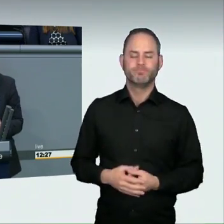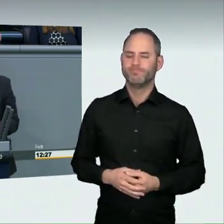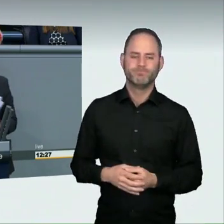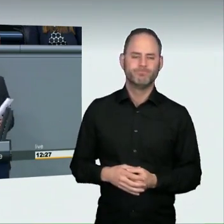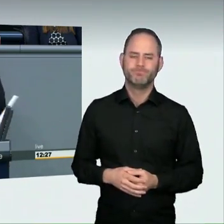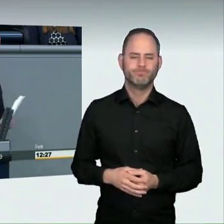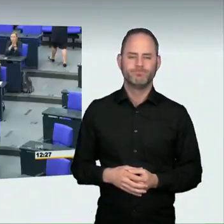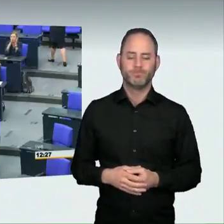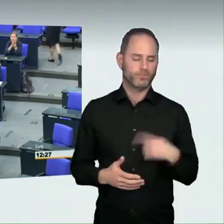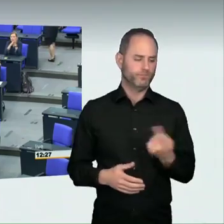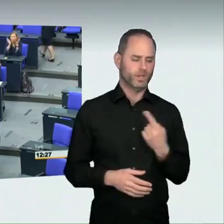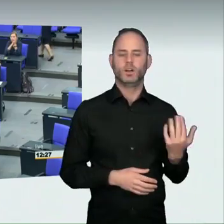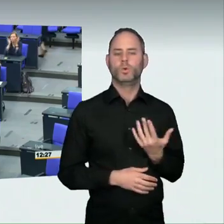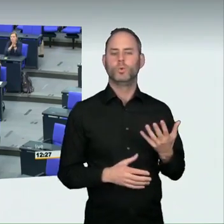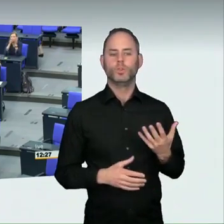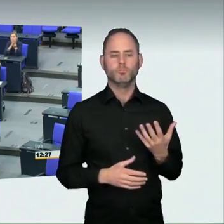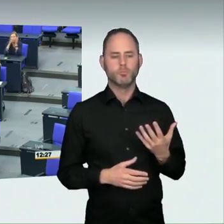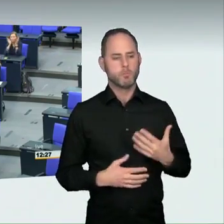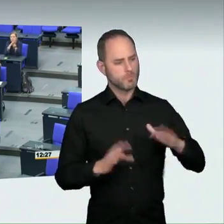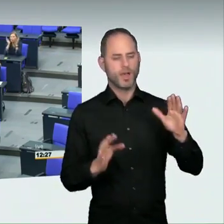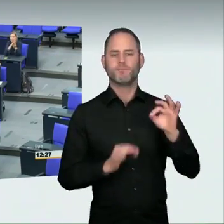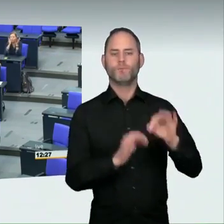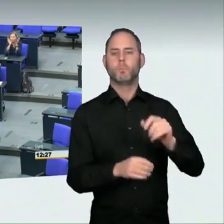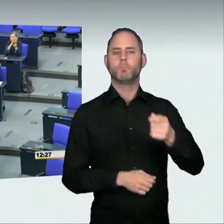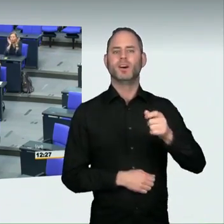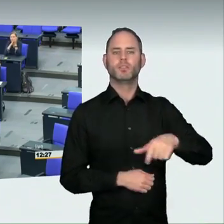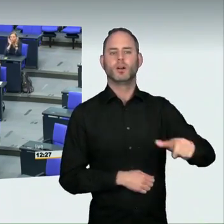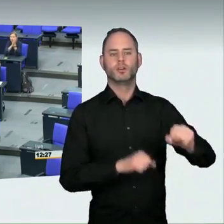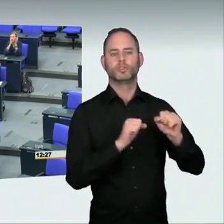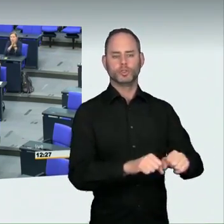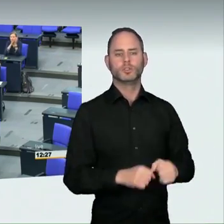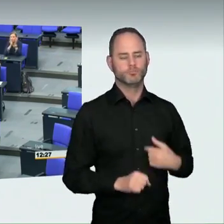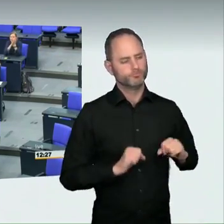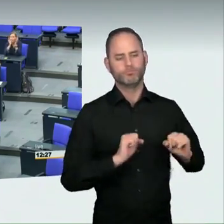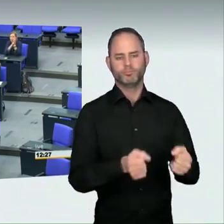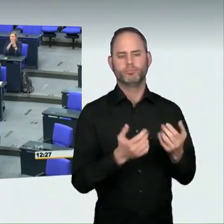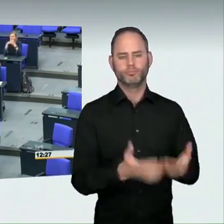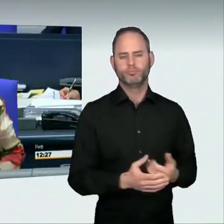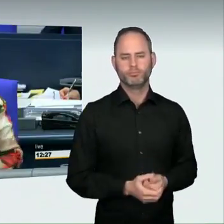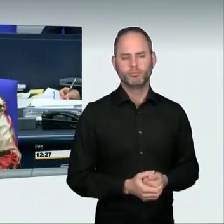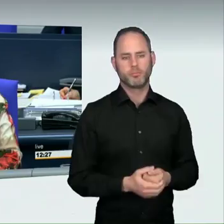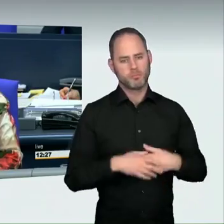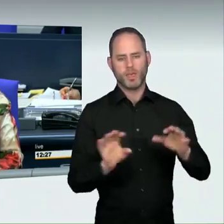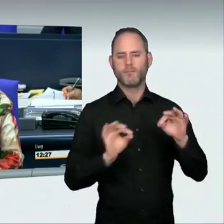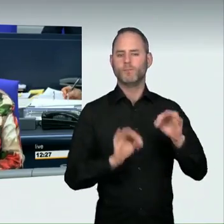(Applaus) (Präsidium): Vielen Dank, Chris Kühn. Nächster Redner: